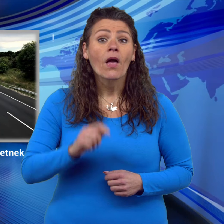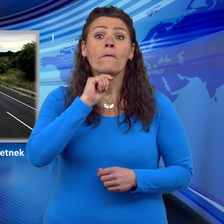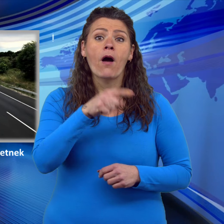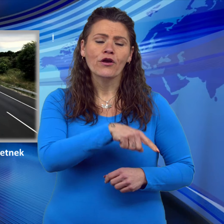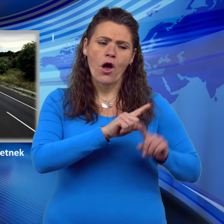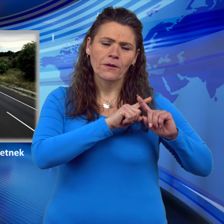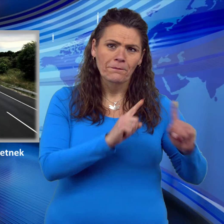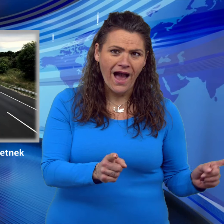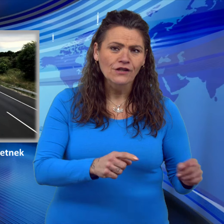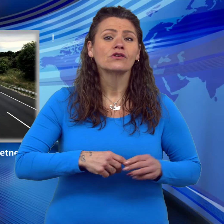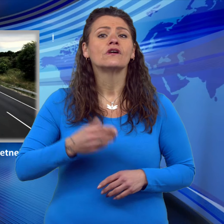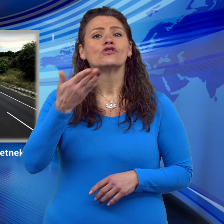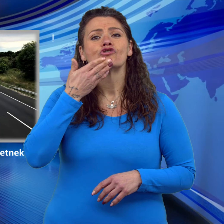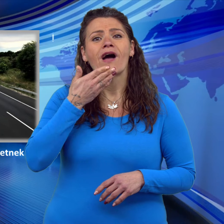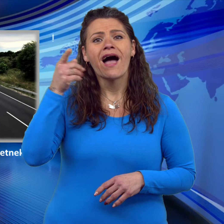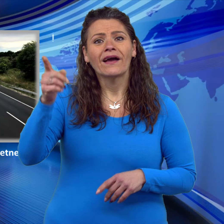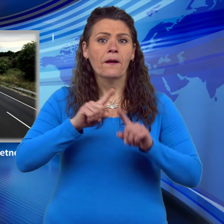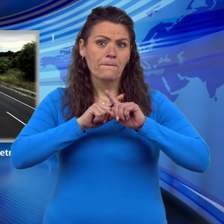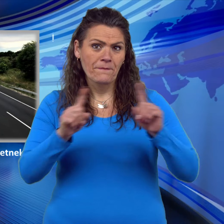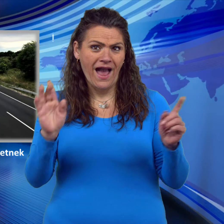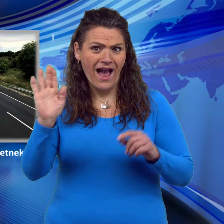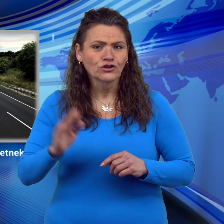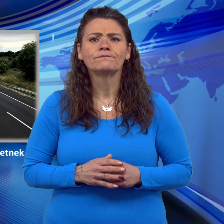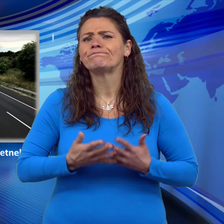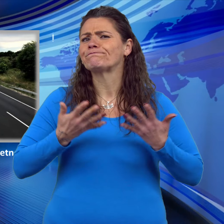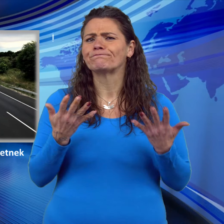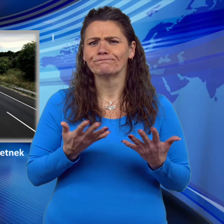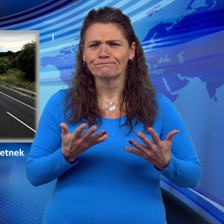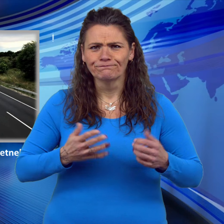A magyar rendszerhez képest azonban fontos különbség,